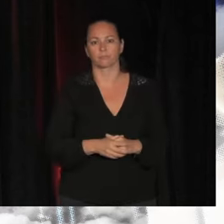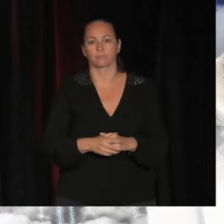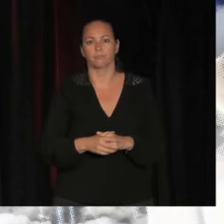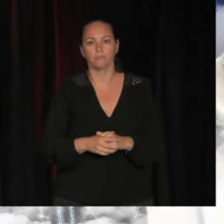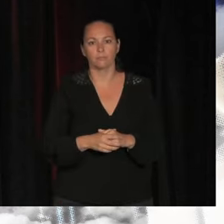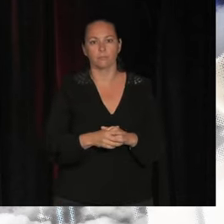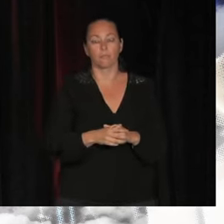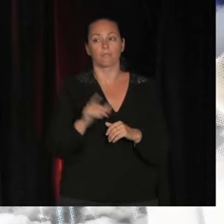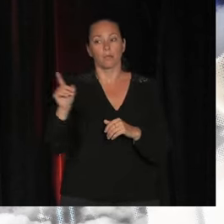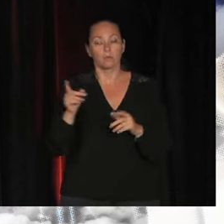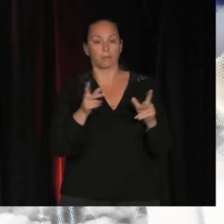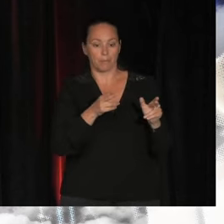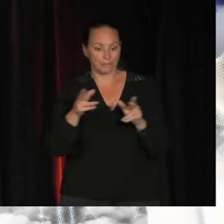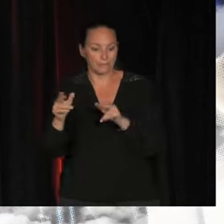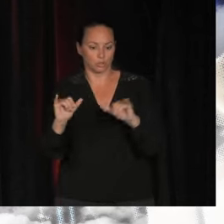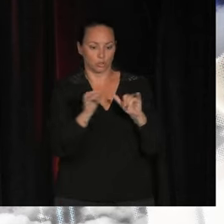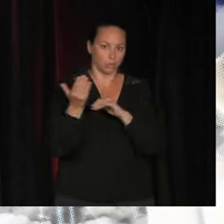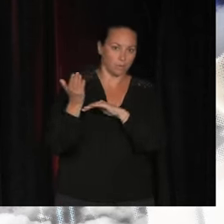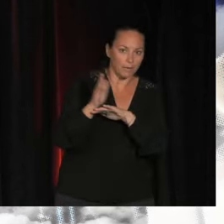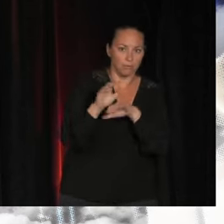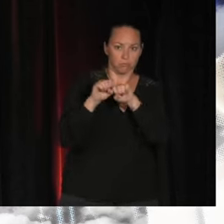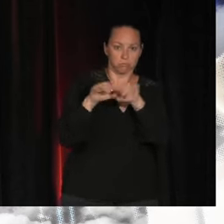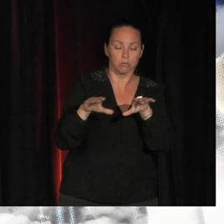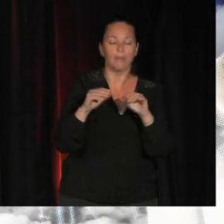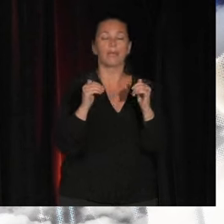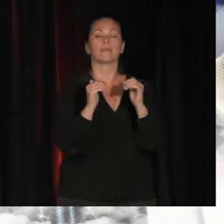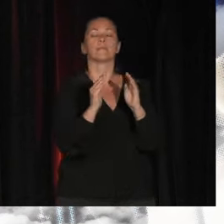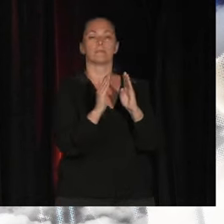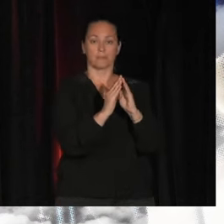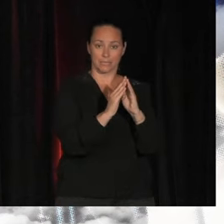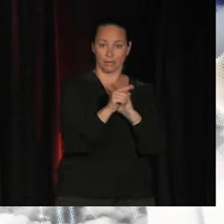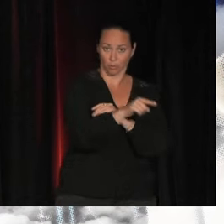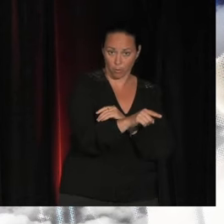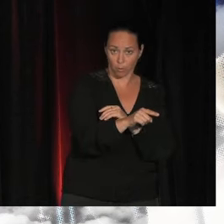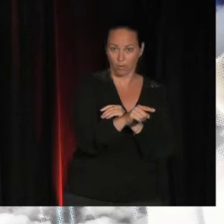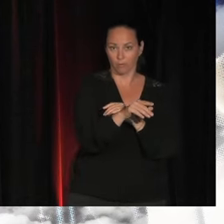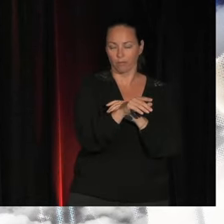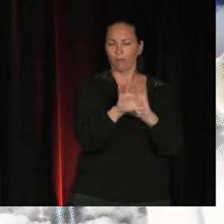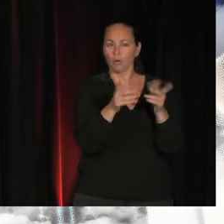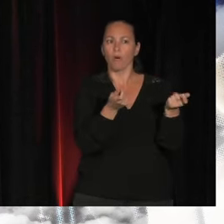on va peut-être pouvoir aussi voir comment Blizzard ont abordé la partie e-sport avec Overwatch.